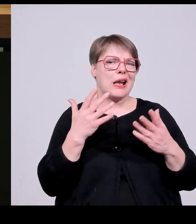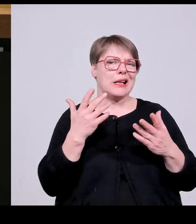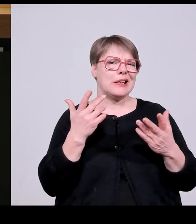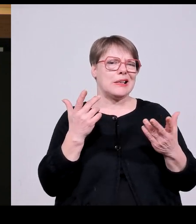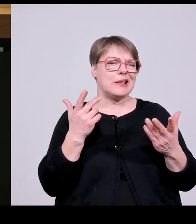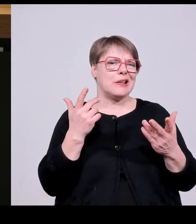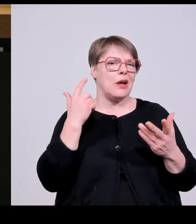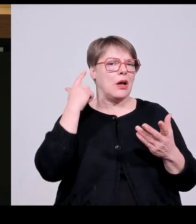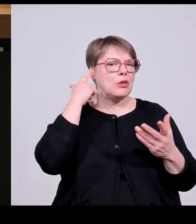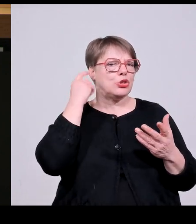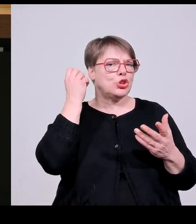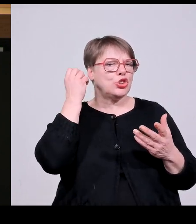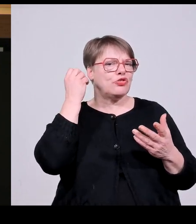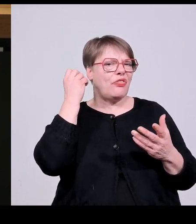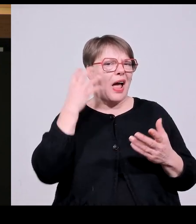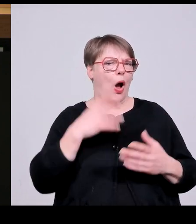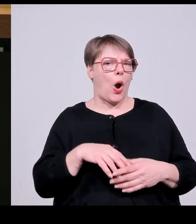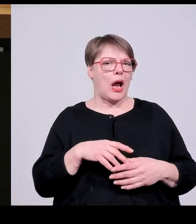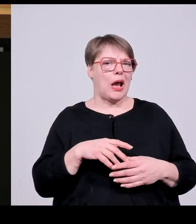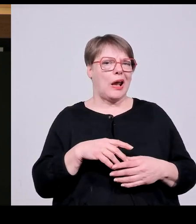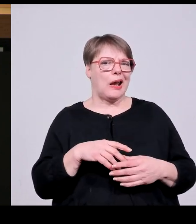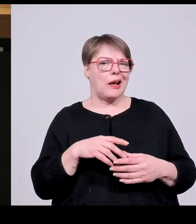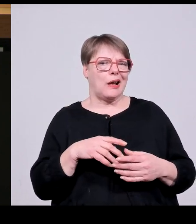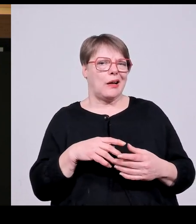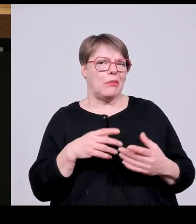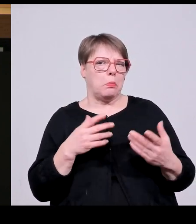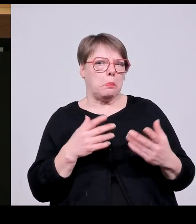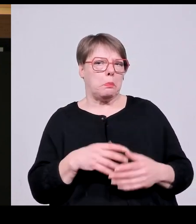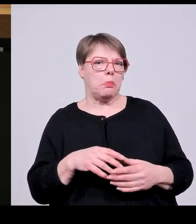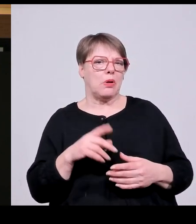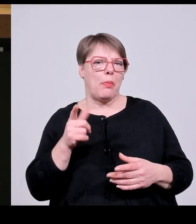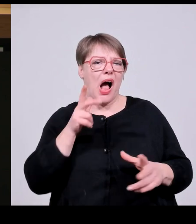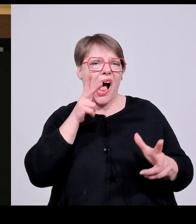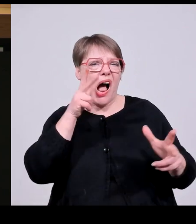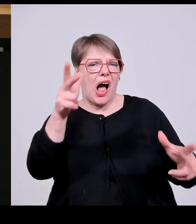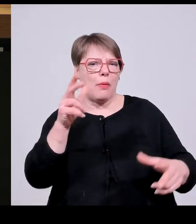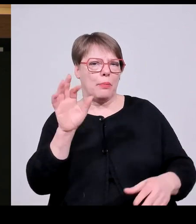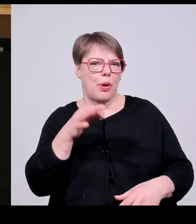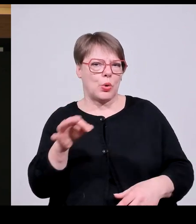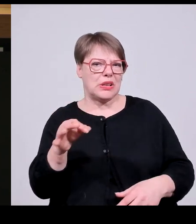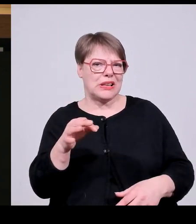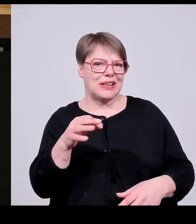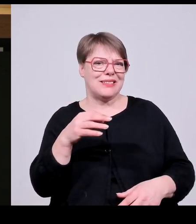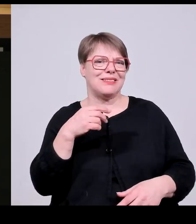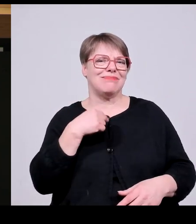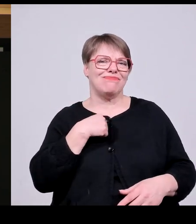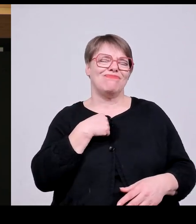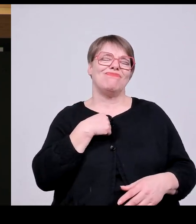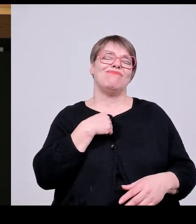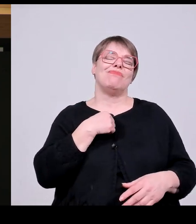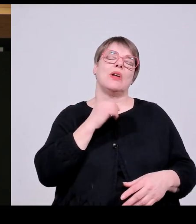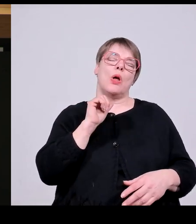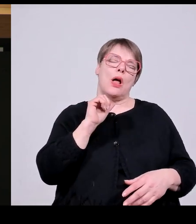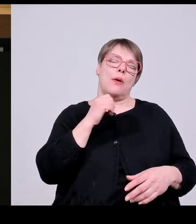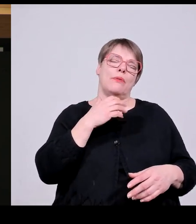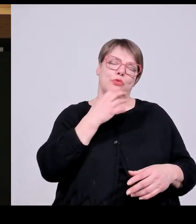Kannst du mit einer Bibliothek eine Stadt verändern? Ja. Mit einer gut ausgestatteten Bibliothek kannst du